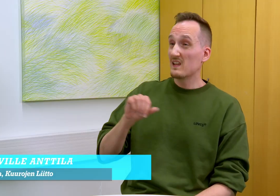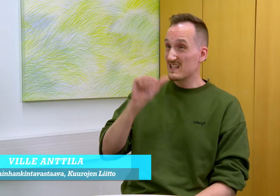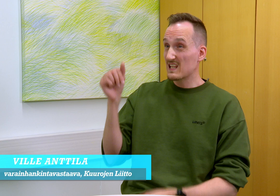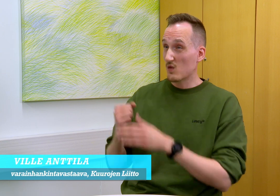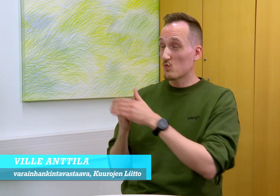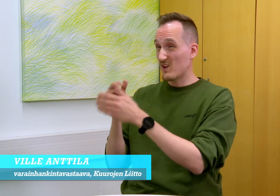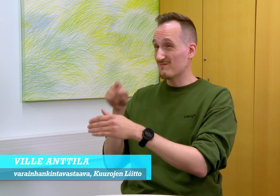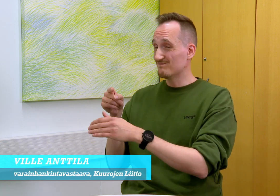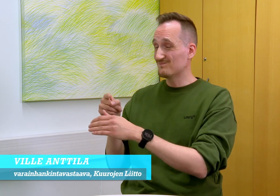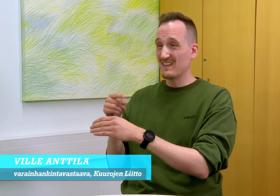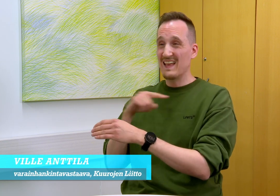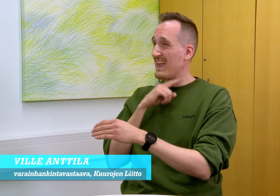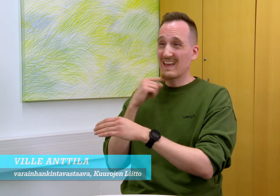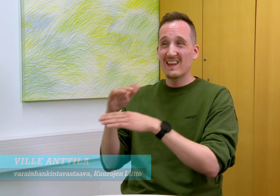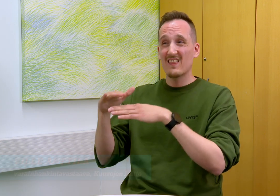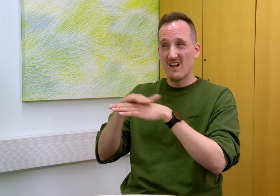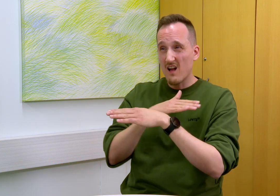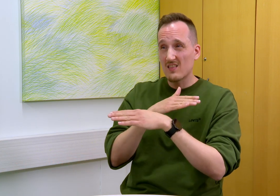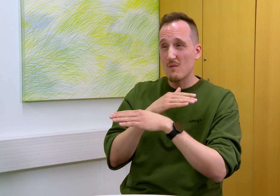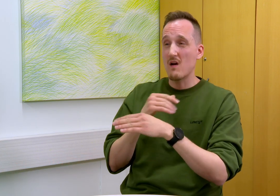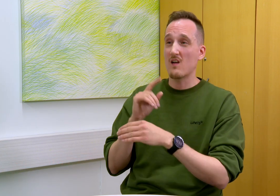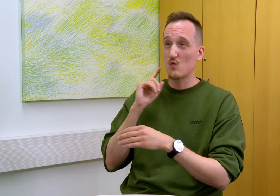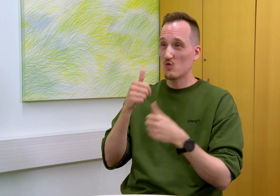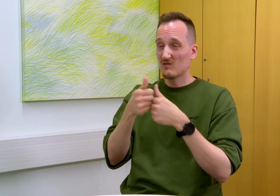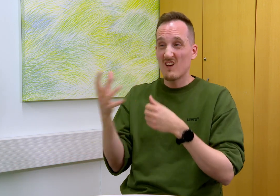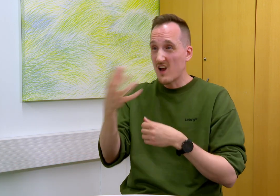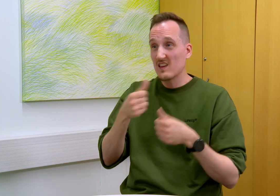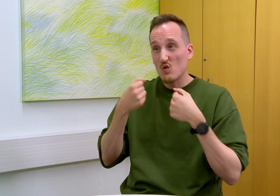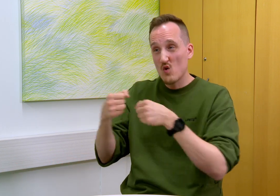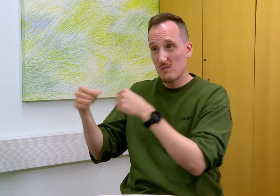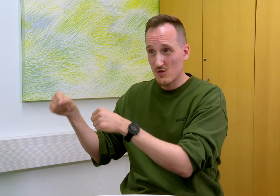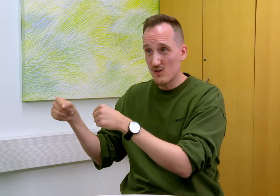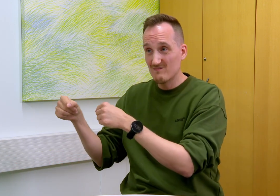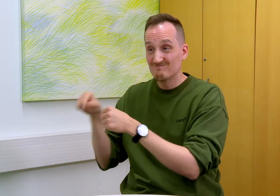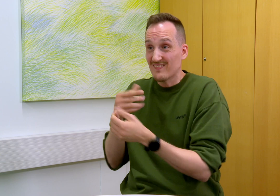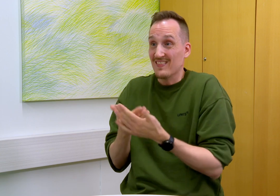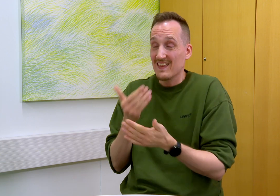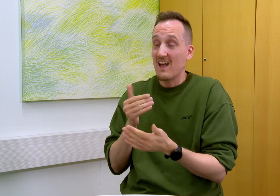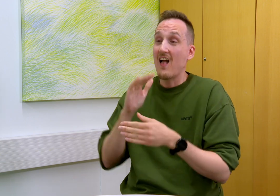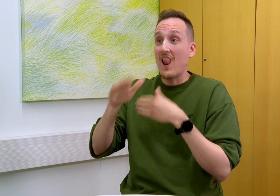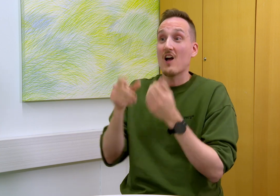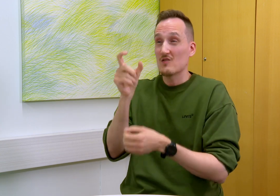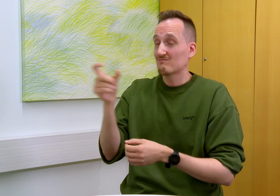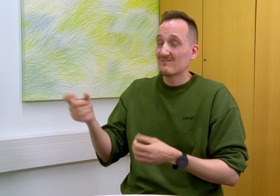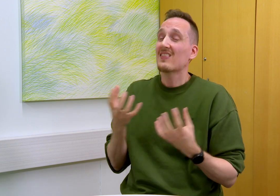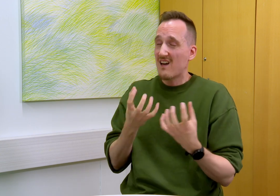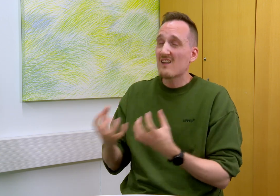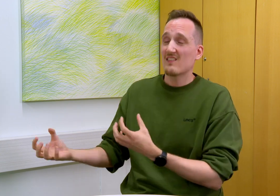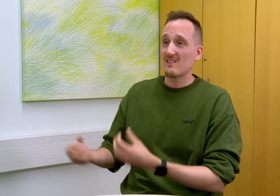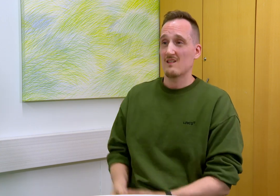n tuki ei riitä kattamaan kaikkea Kuurojen Liiton toimintaa, - ja tästä johtuen lahjoituksille on tarve.